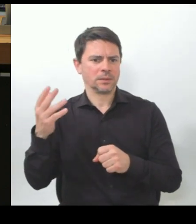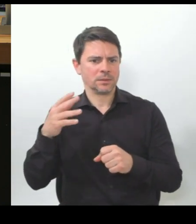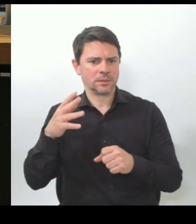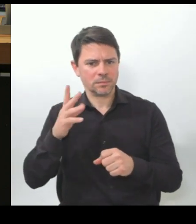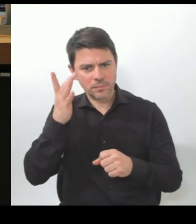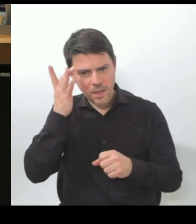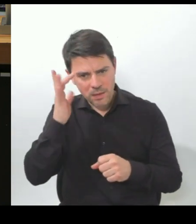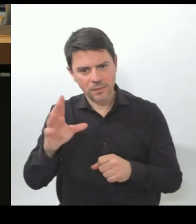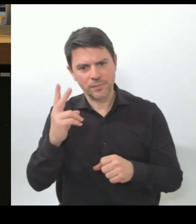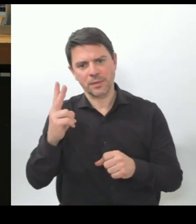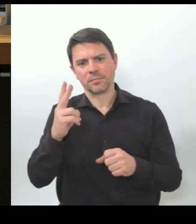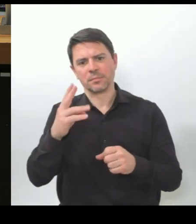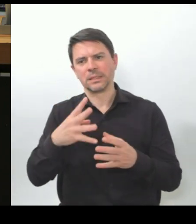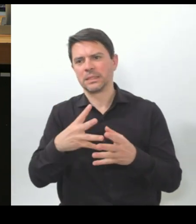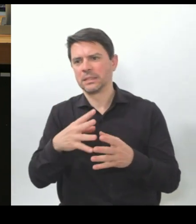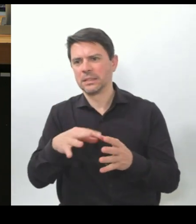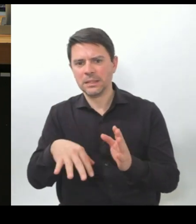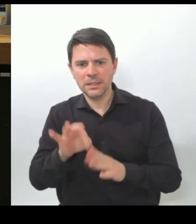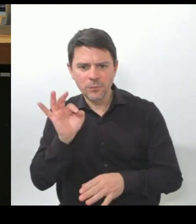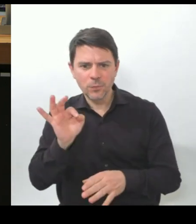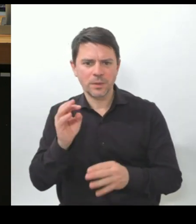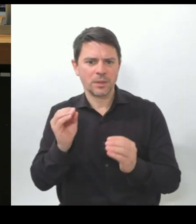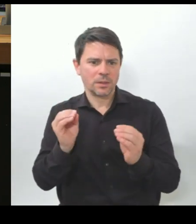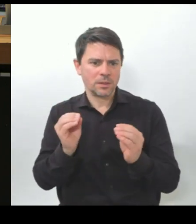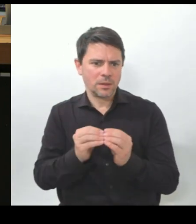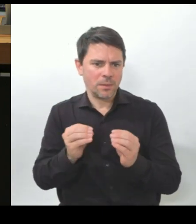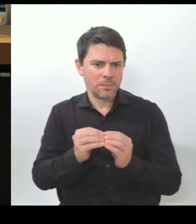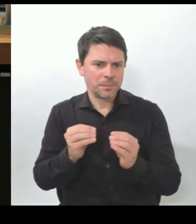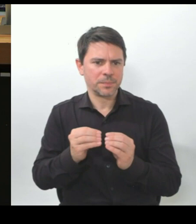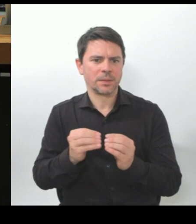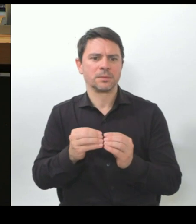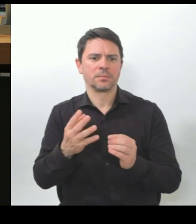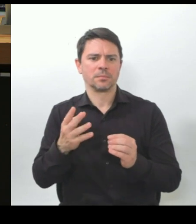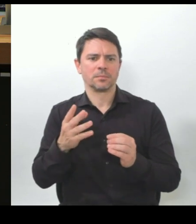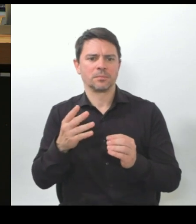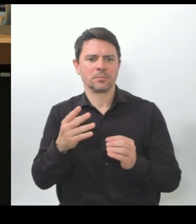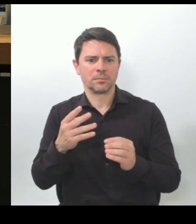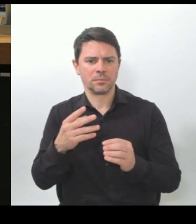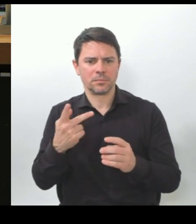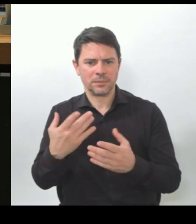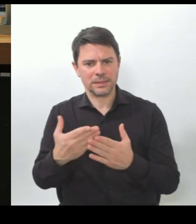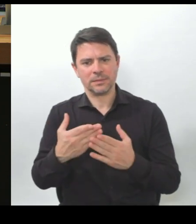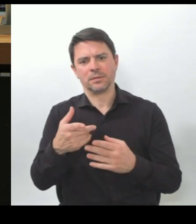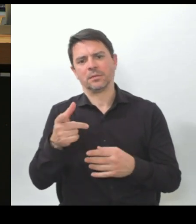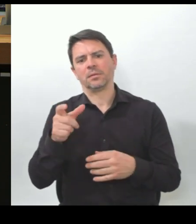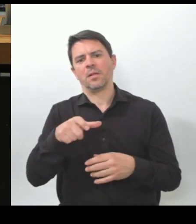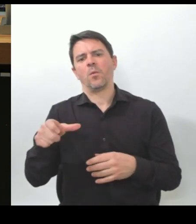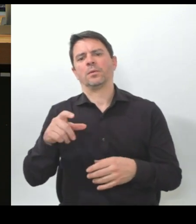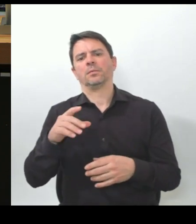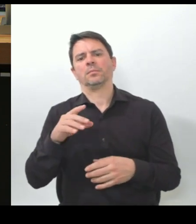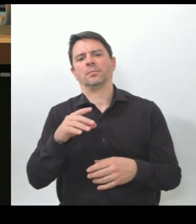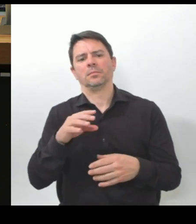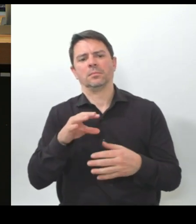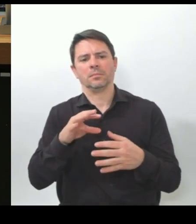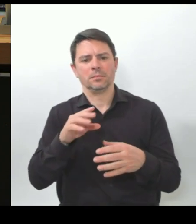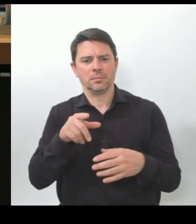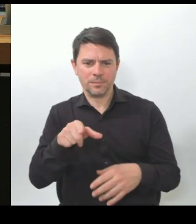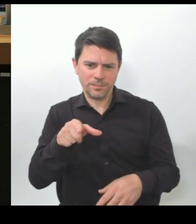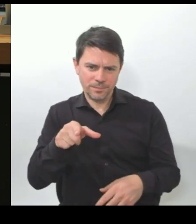Reden, die Sie hier halten. Zur Mobilitäts Politikund da erzählen Sie wirklich die Unwahrheit so. Jetzt möchte ich